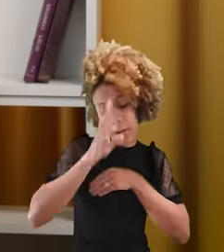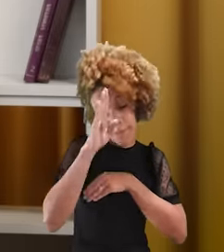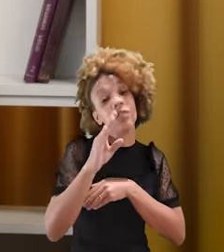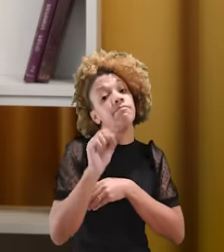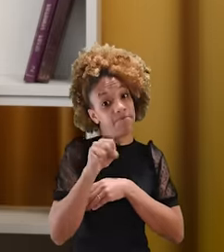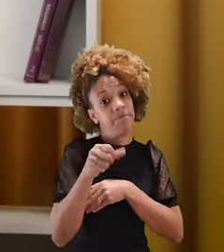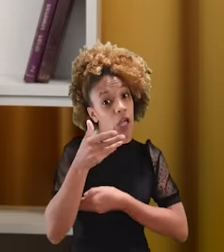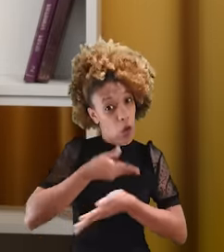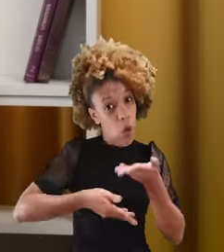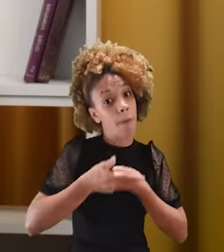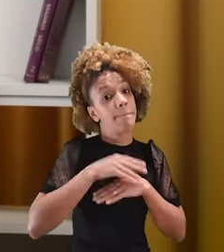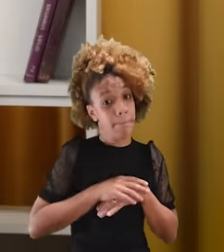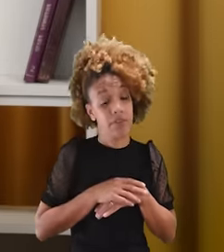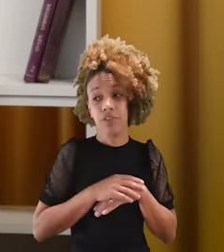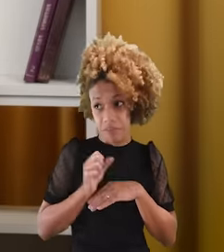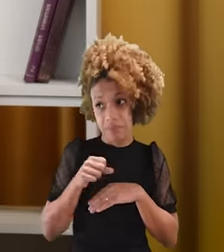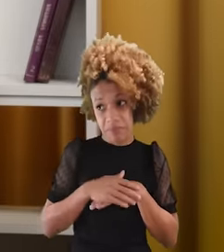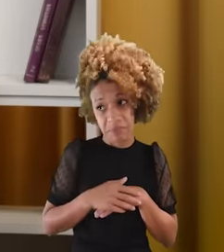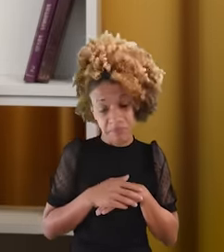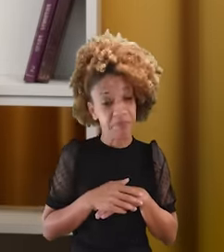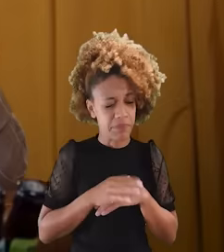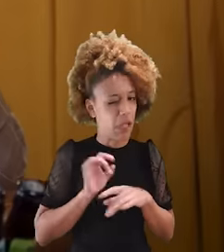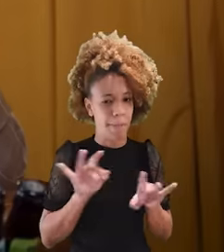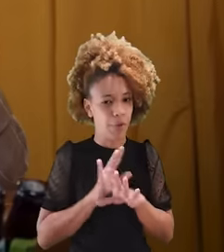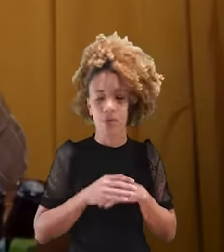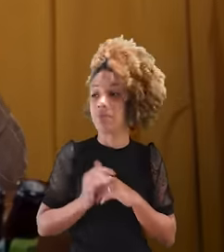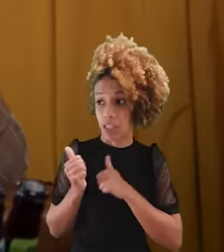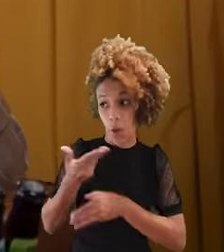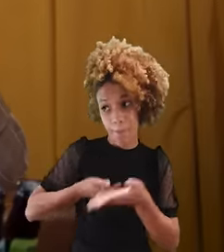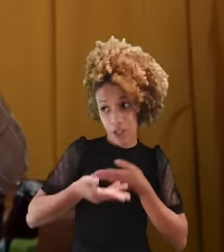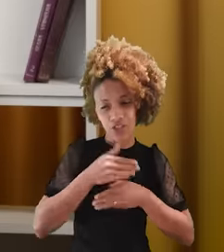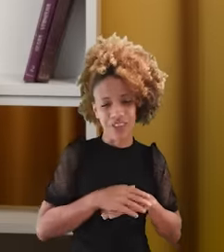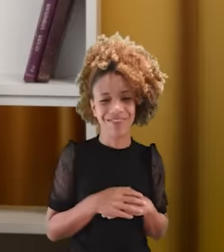compartilha para alguém que odeia a ti reposta pronto é isso e para quem ama também isso